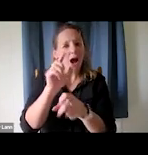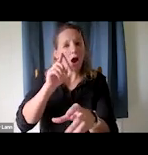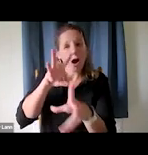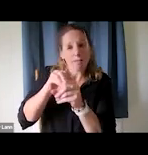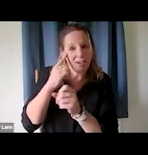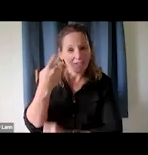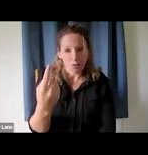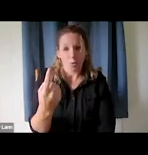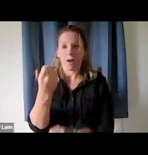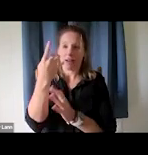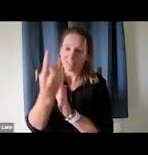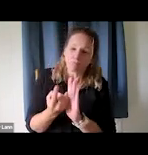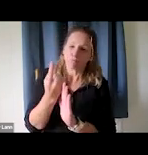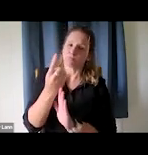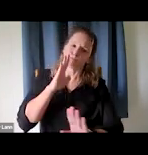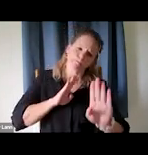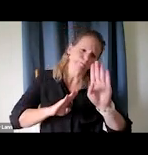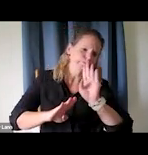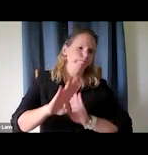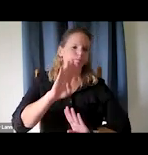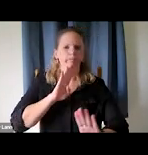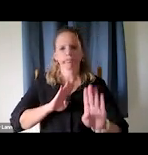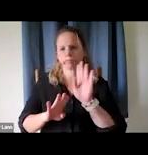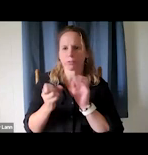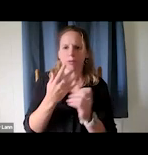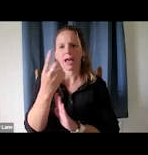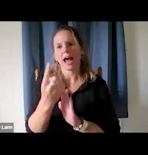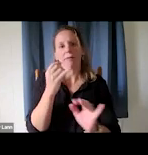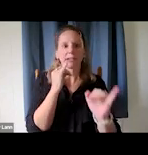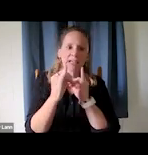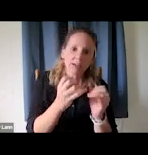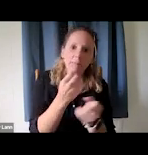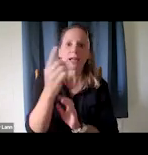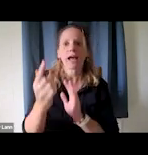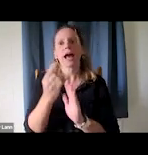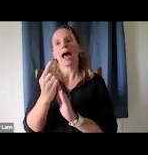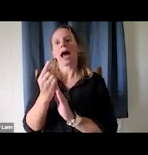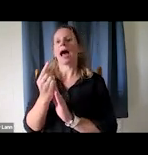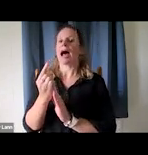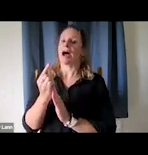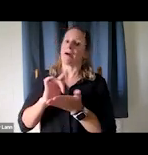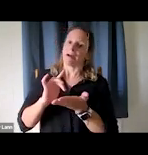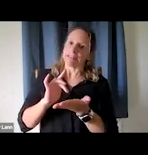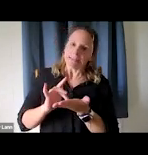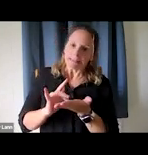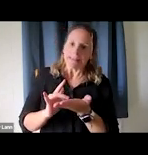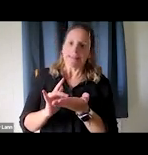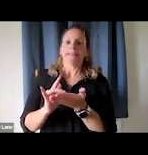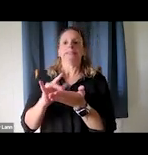son muchas horas, muchas frustraciones, muchas horas de entrevistas, muchas horas revisando historiales médicos y muchas horas de redacción.